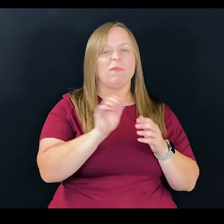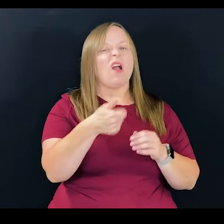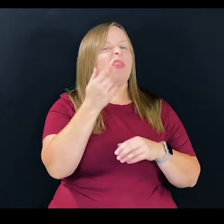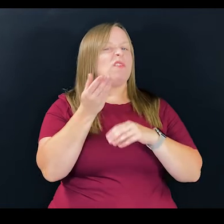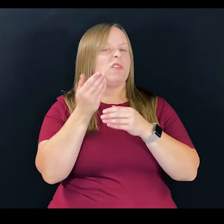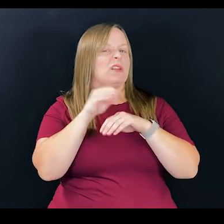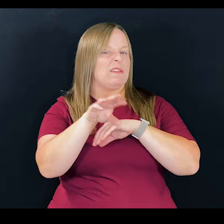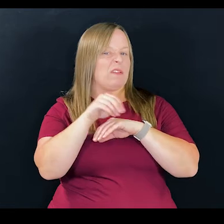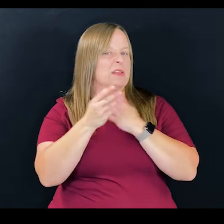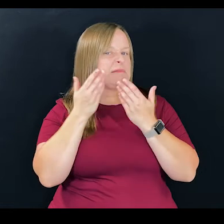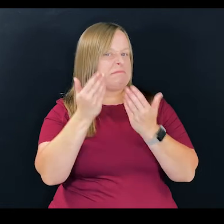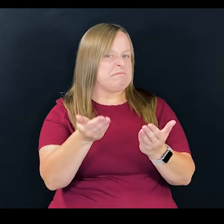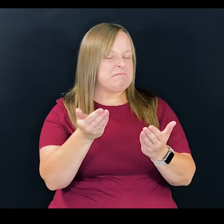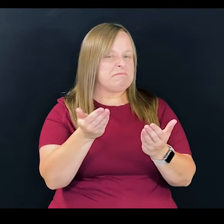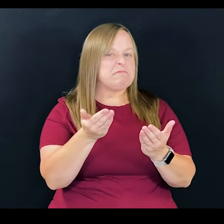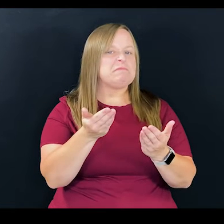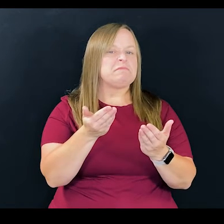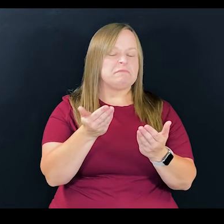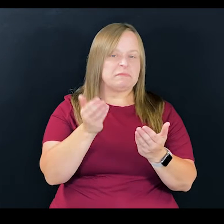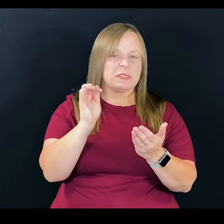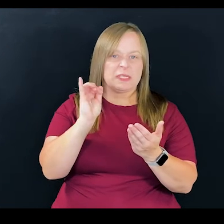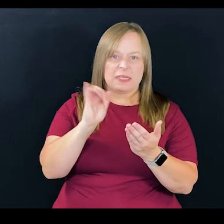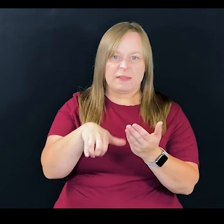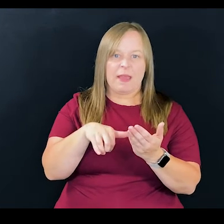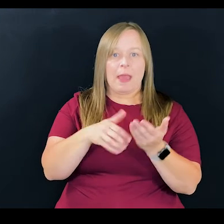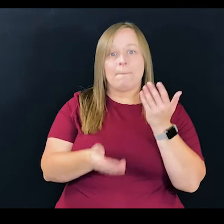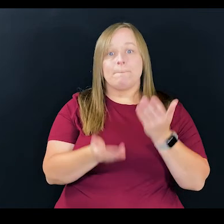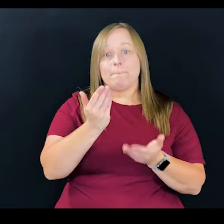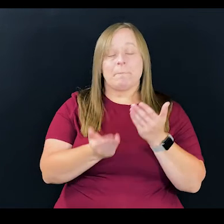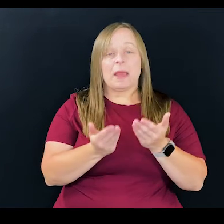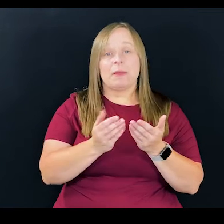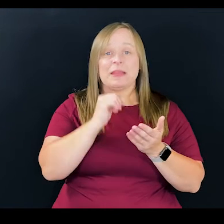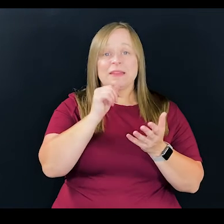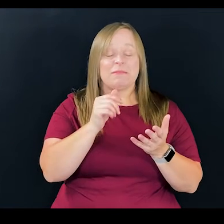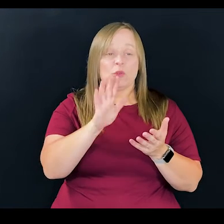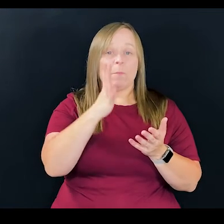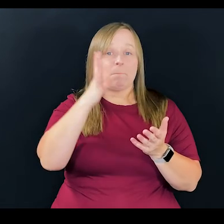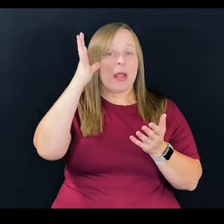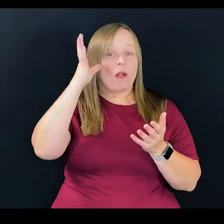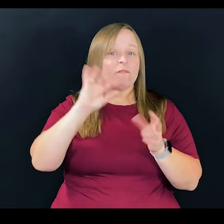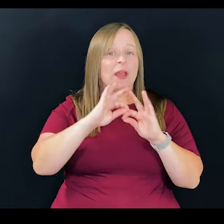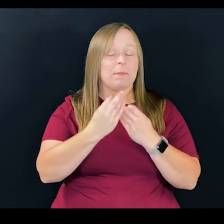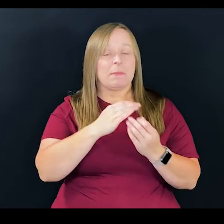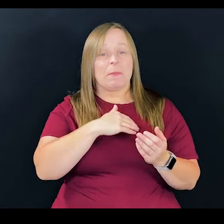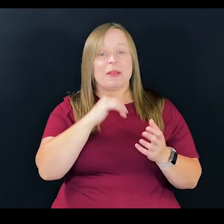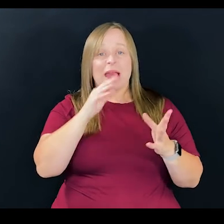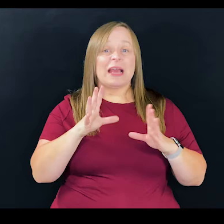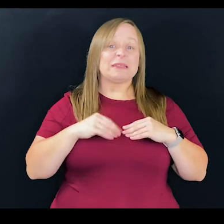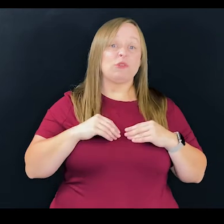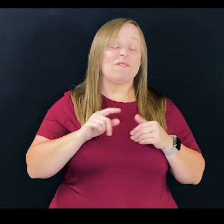Y, este, mi otro consejo es que, tal vez no lo acepten al principio,